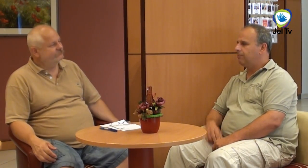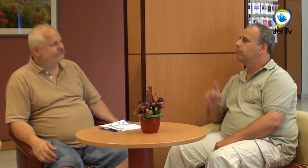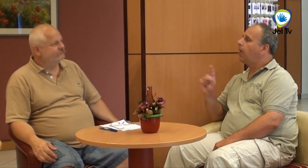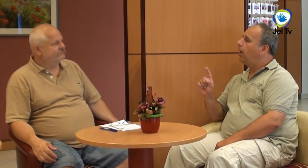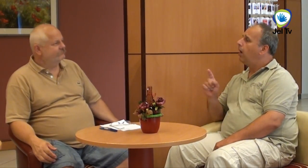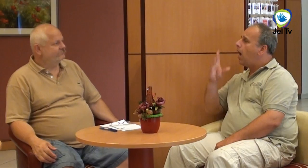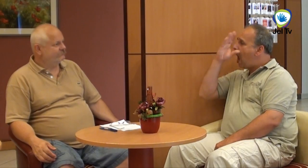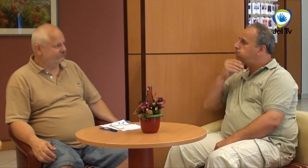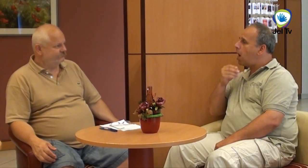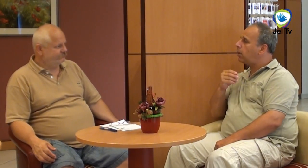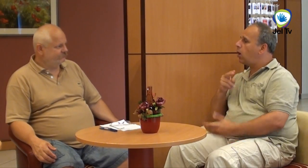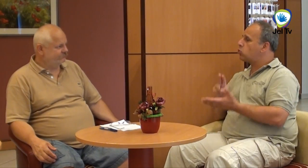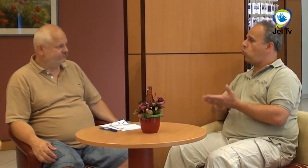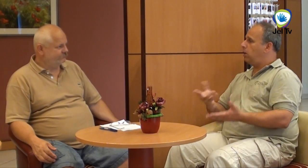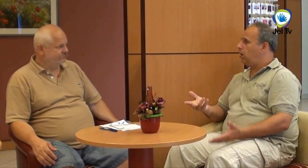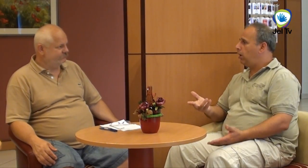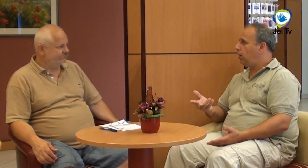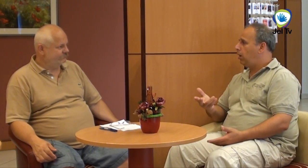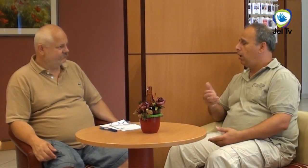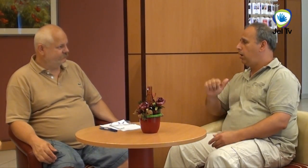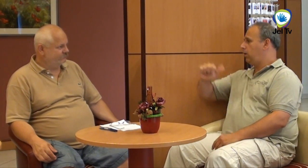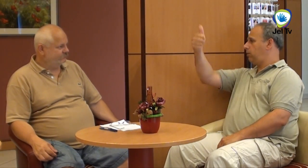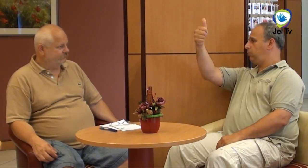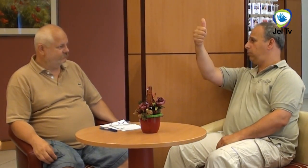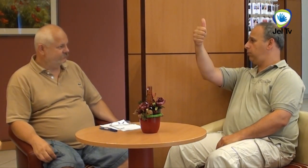De az emberi jog, a fontossági sorrendben az első helyen van.